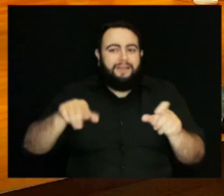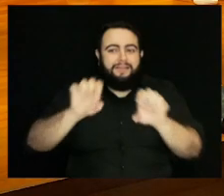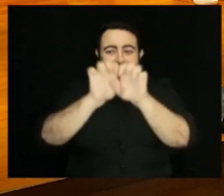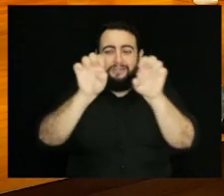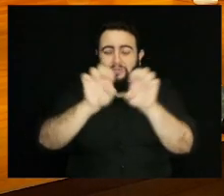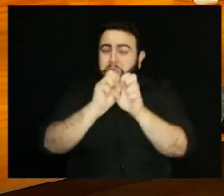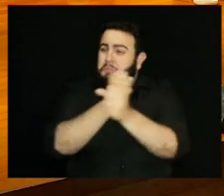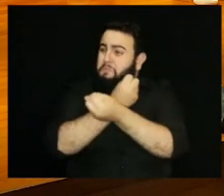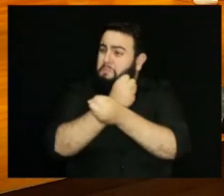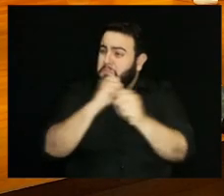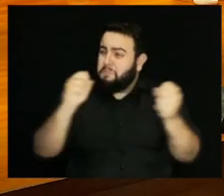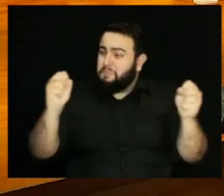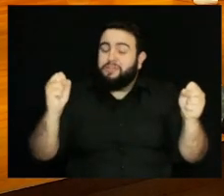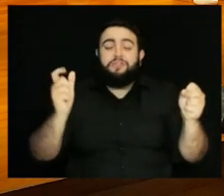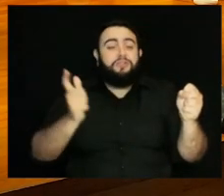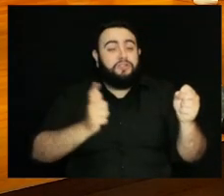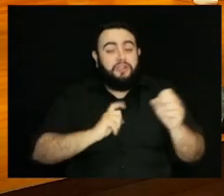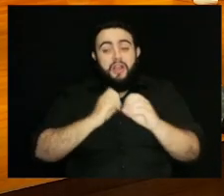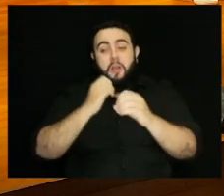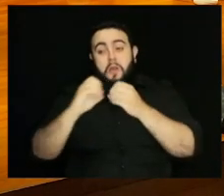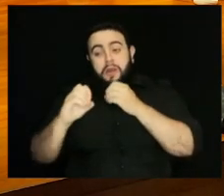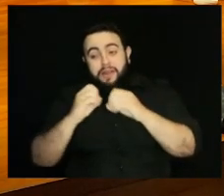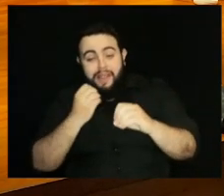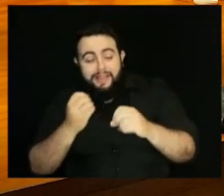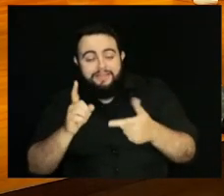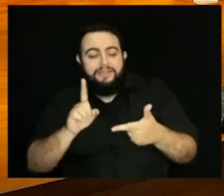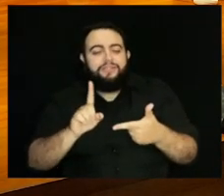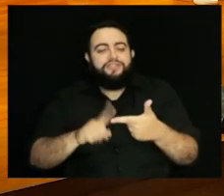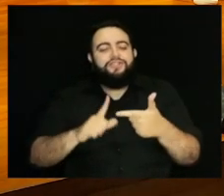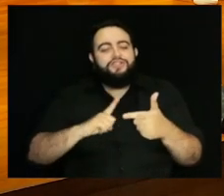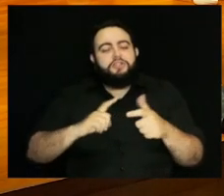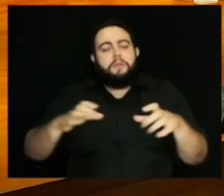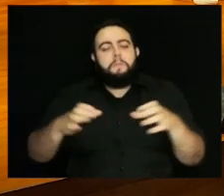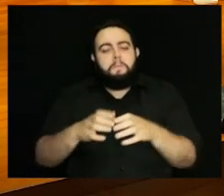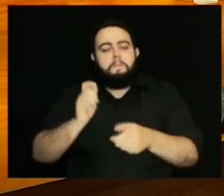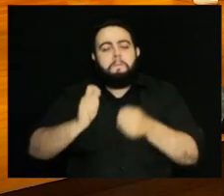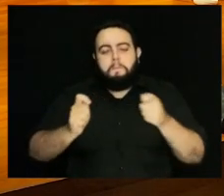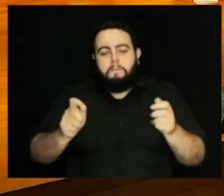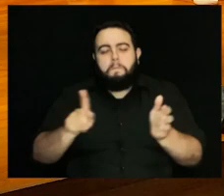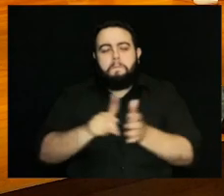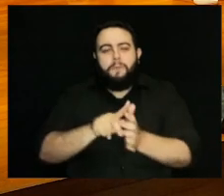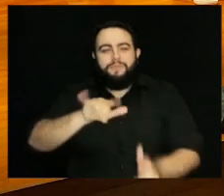uma orquestra sinfônica, tinha uma Big Band de jazz, tinha pequenos conjuntos de jazz, tinha Regional